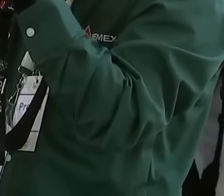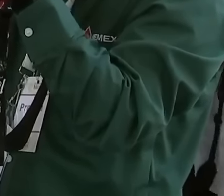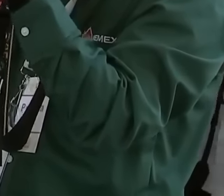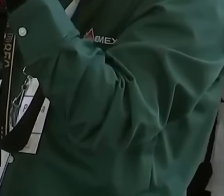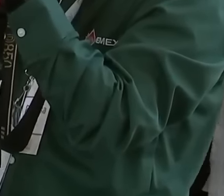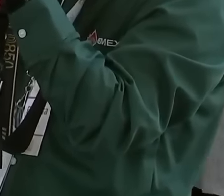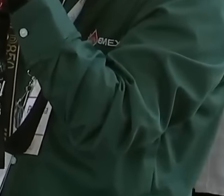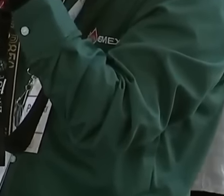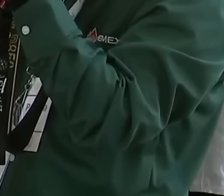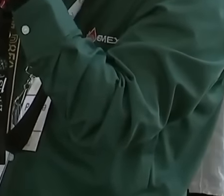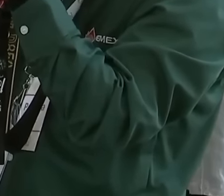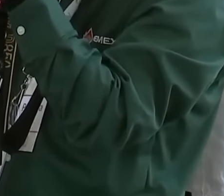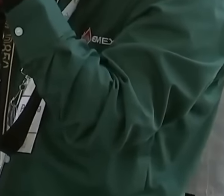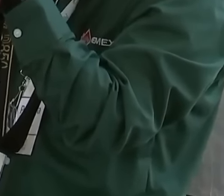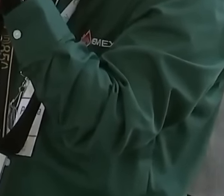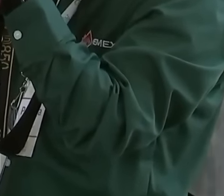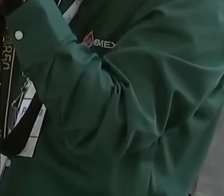Procedemos con el mensaje de bienvenida a cargo